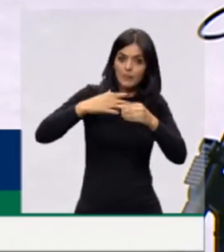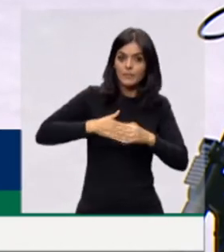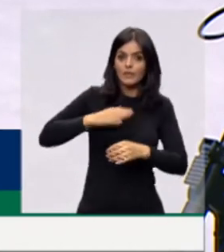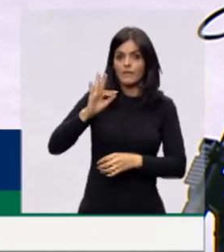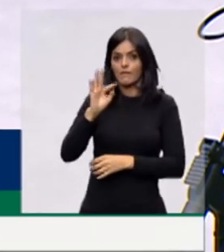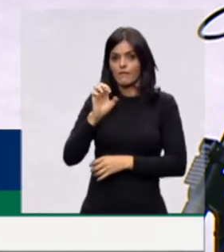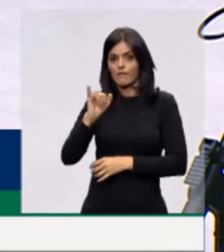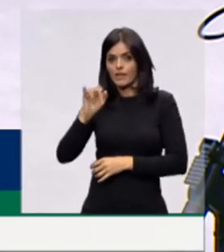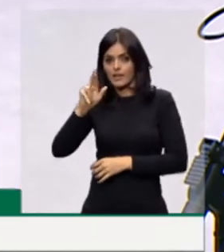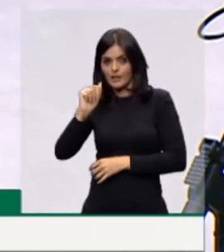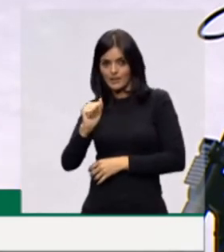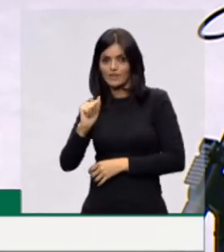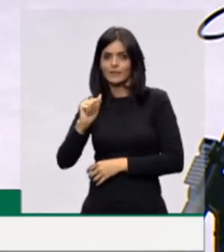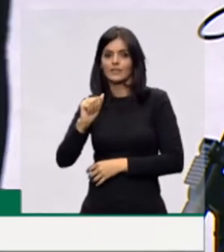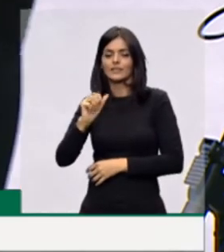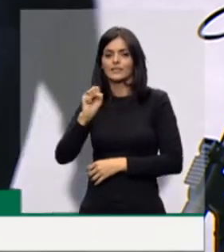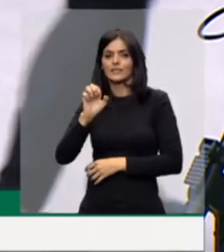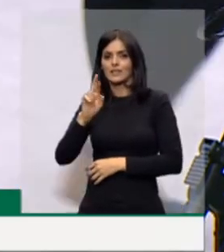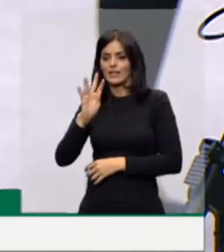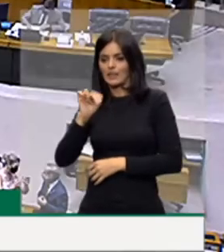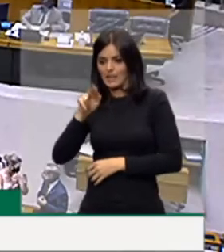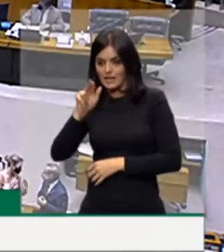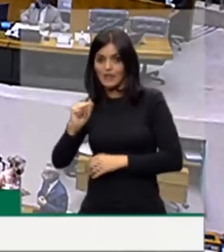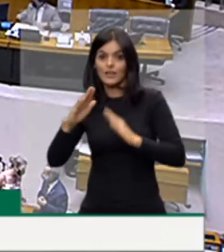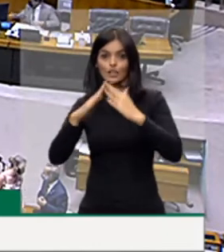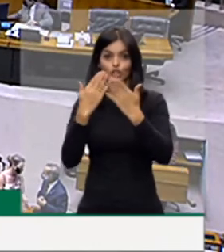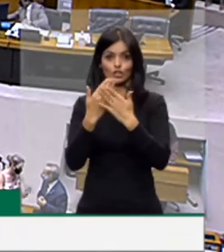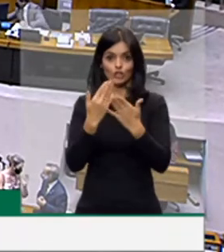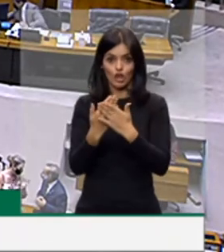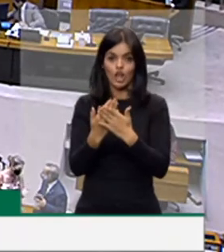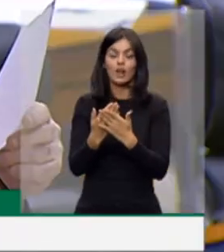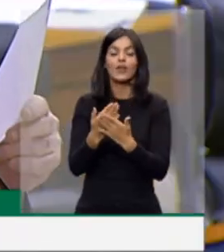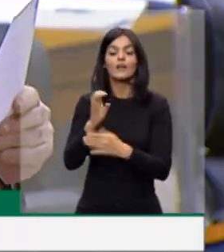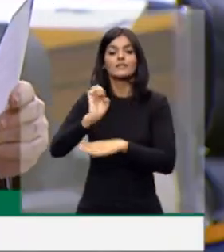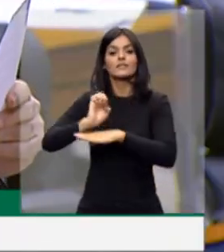EU QUERIA HOMENAGEAR AQUI UMA EXPERIÊNCIA IMPORTANTE DA MINHA CIDADE, FEIRA DE SANTANA, A PRINCESA DO